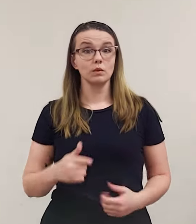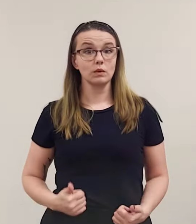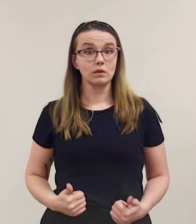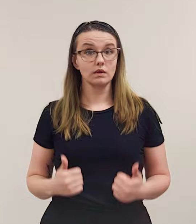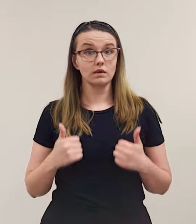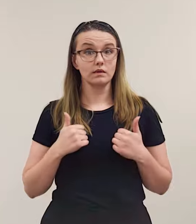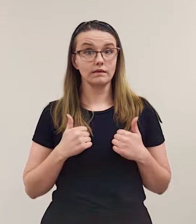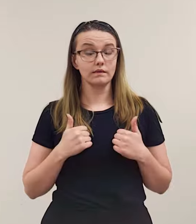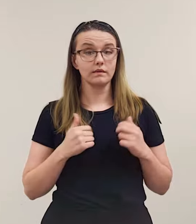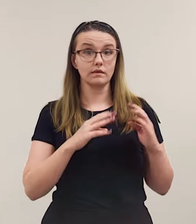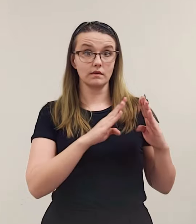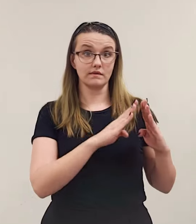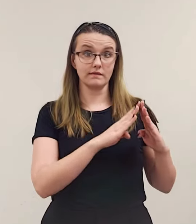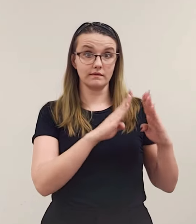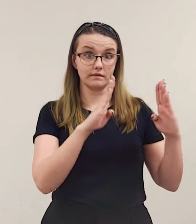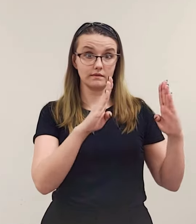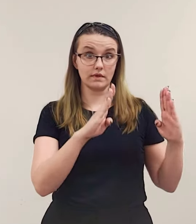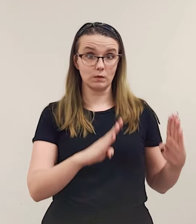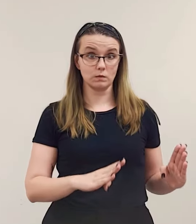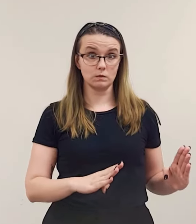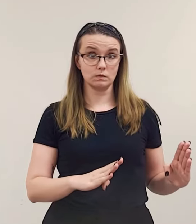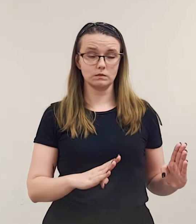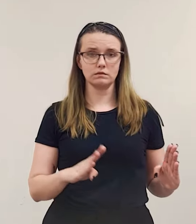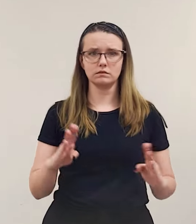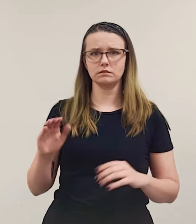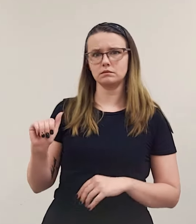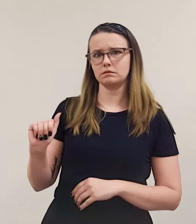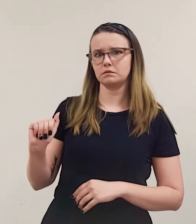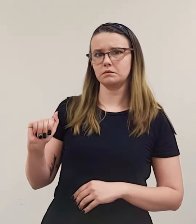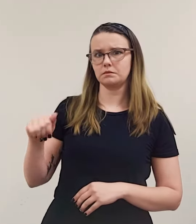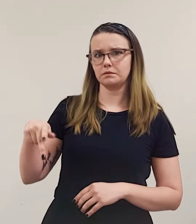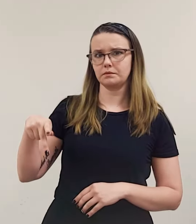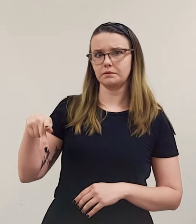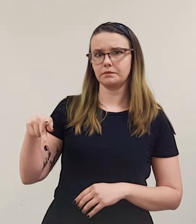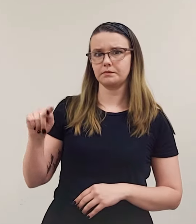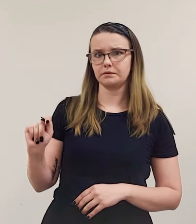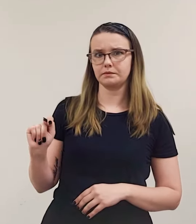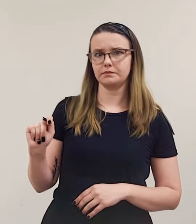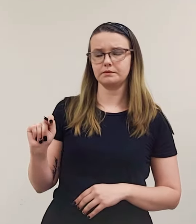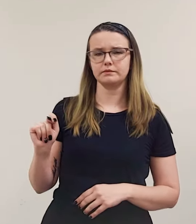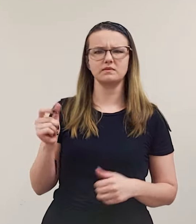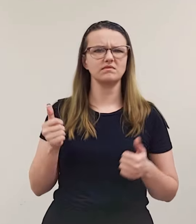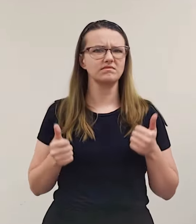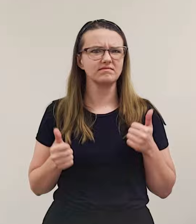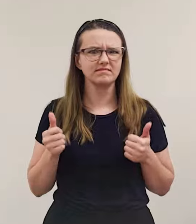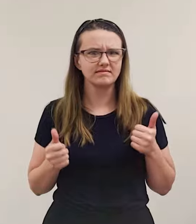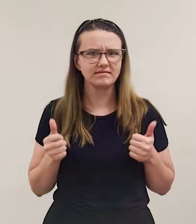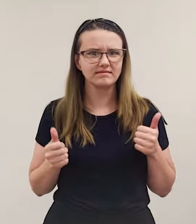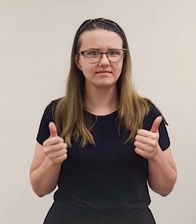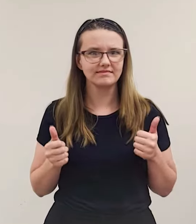YOU LIVE HOUSE APT WHICH